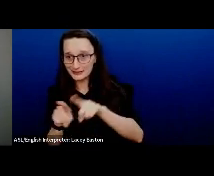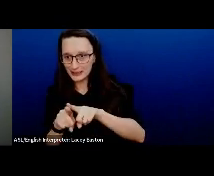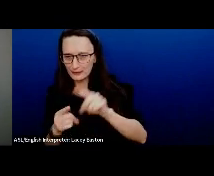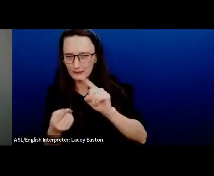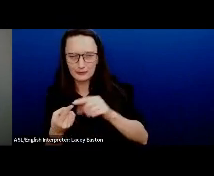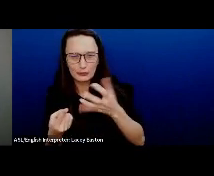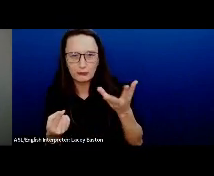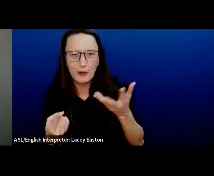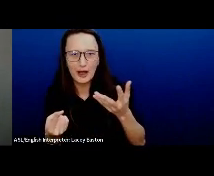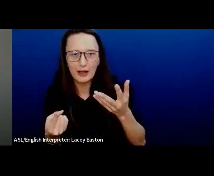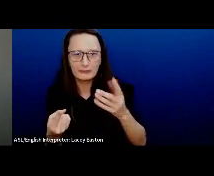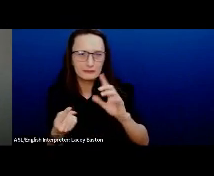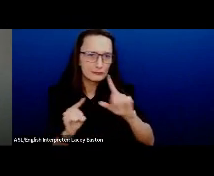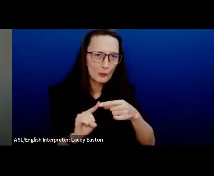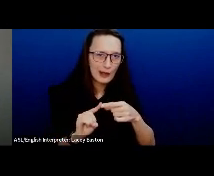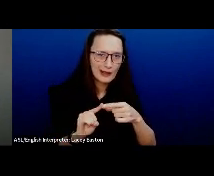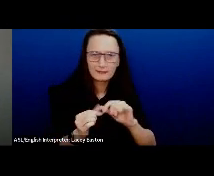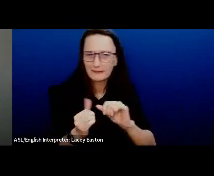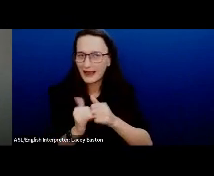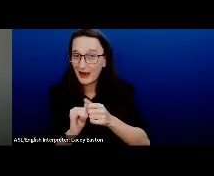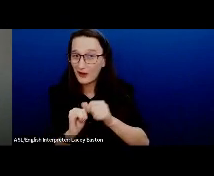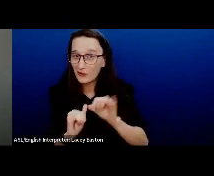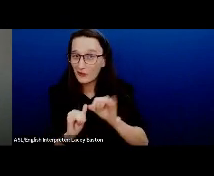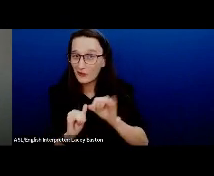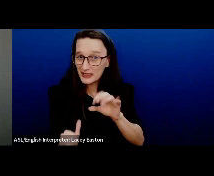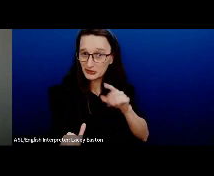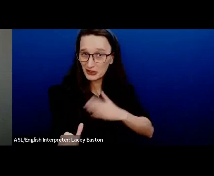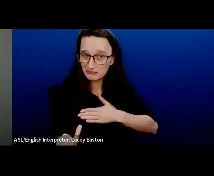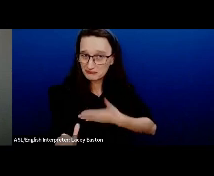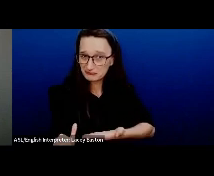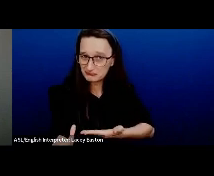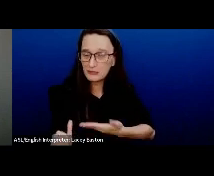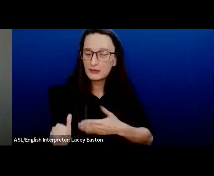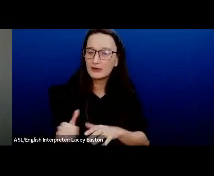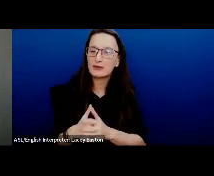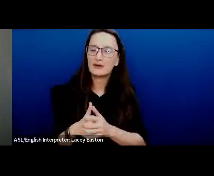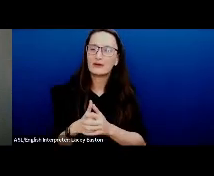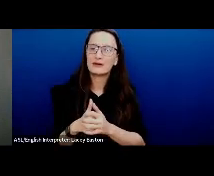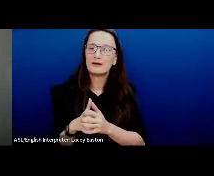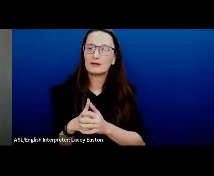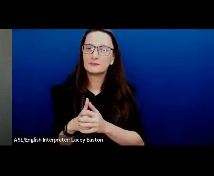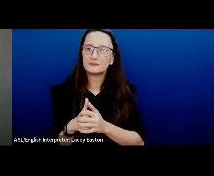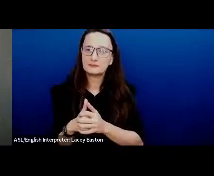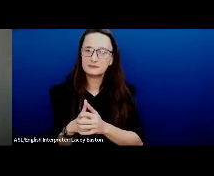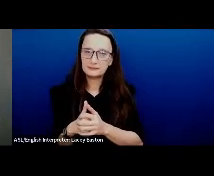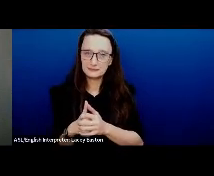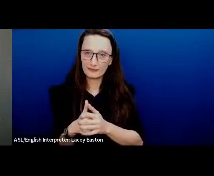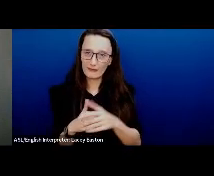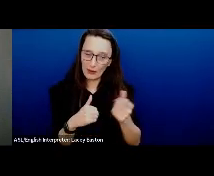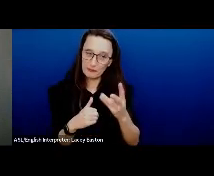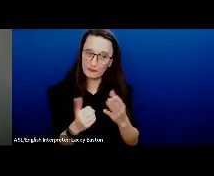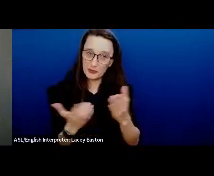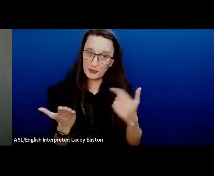o si deben dar su consentimiento, así que algunas cosas que hemos escuchado ayudaron de los distritos o